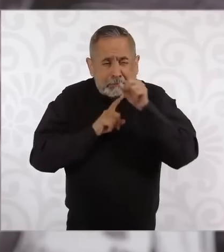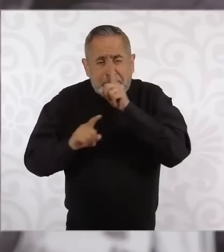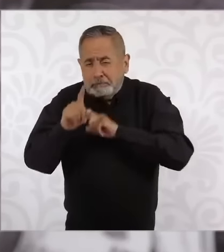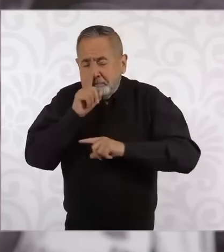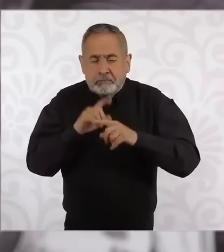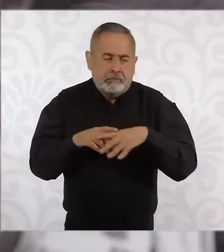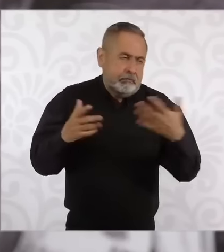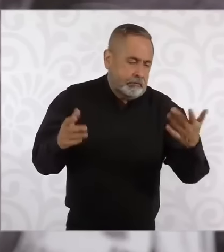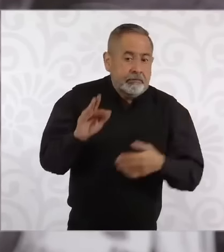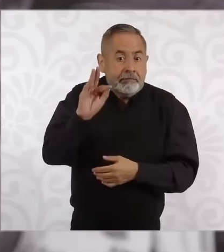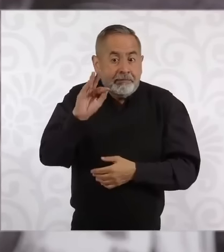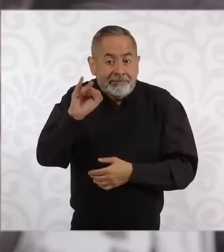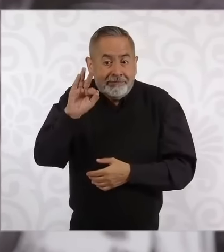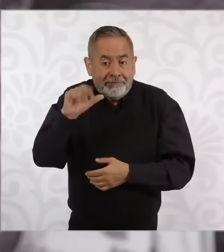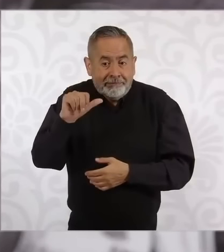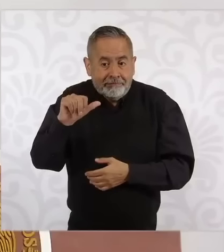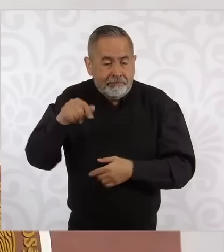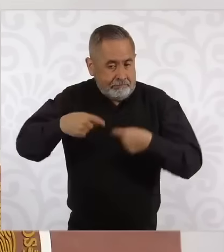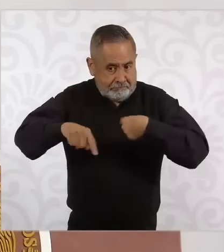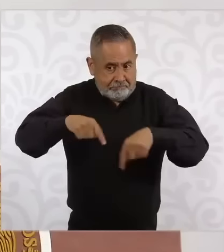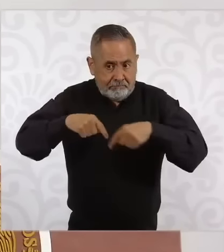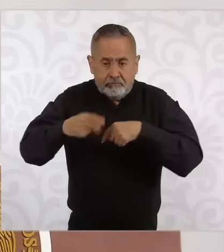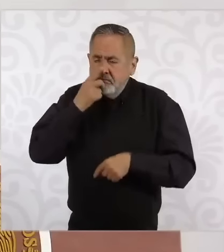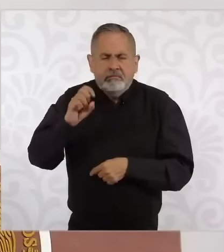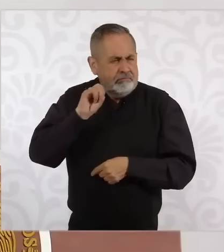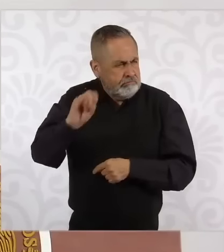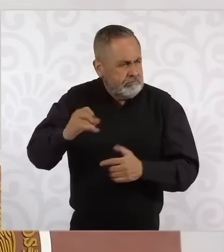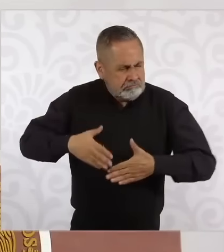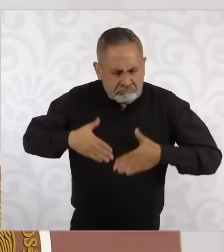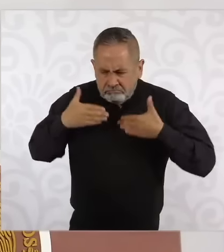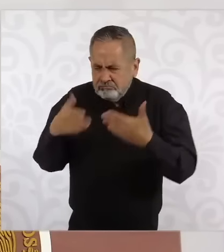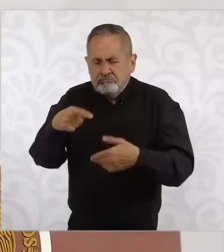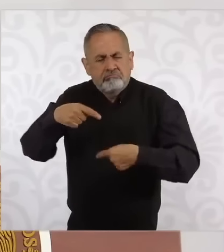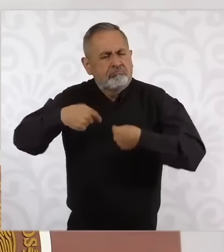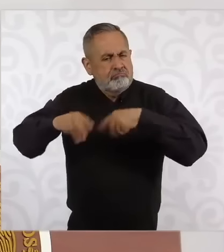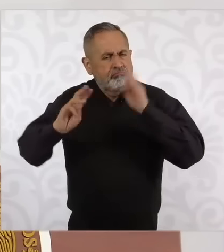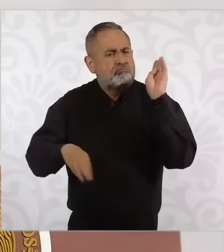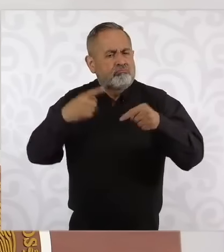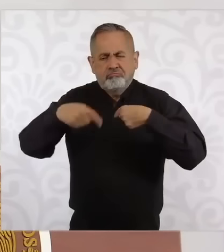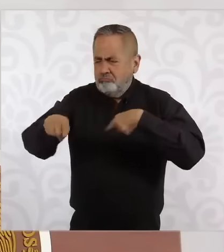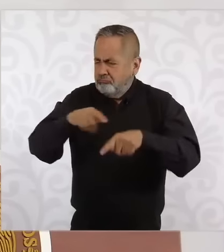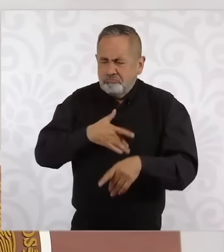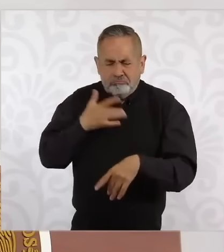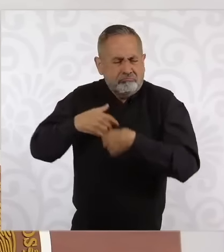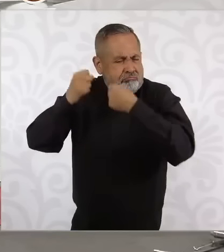FIFA han reiterado su confianza en el gobierno de México para la realización del mundial, a pesar